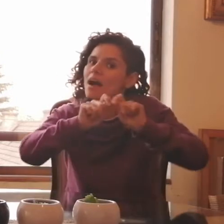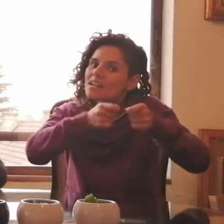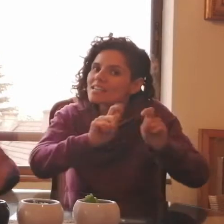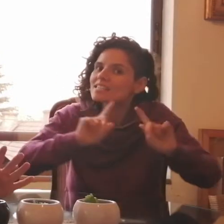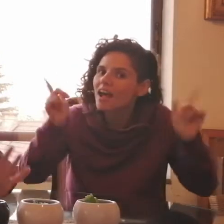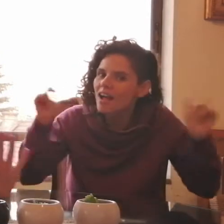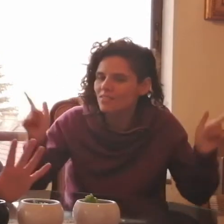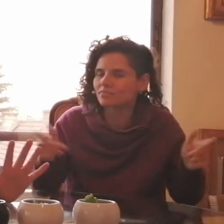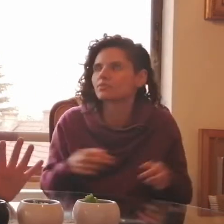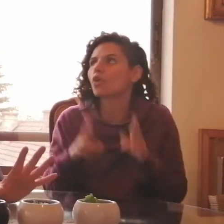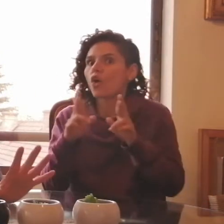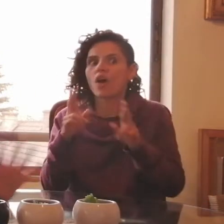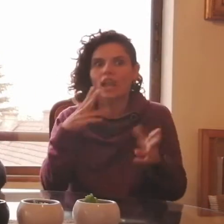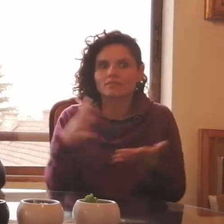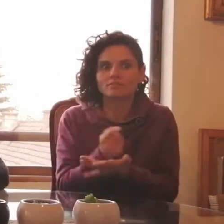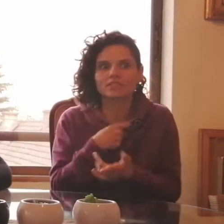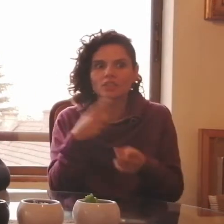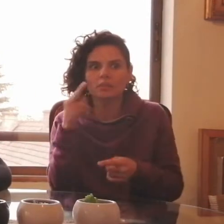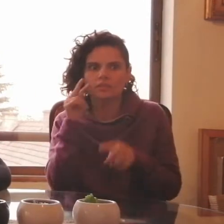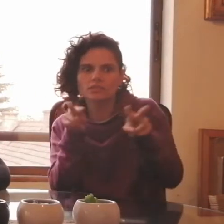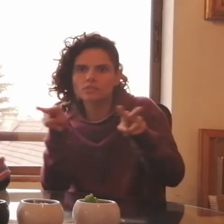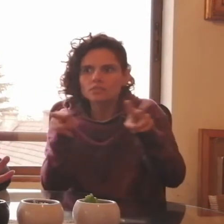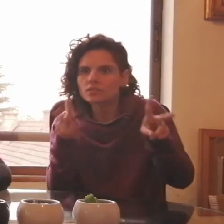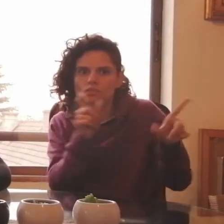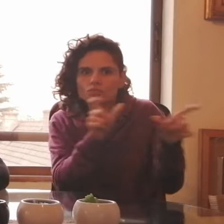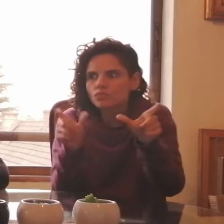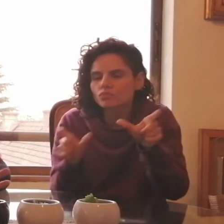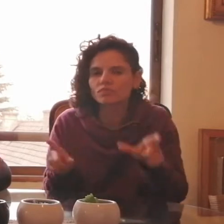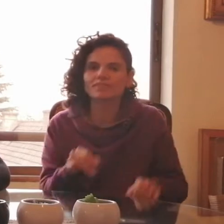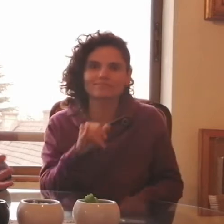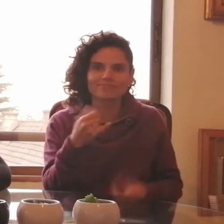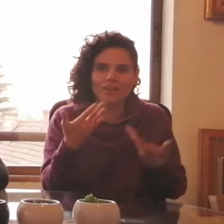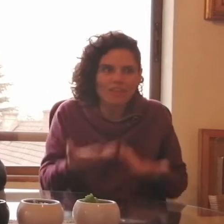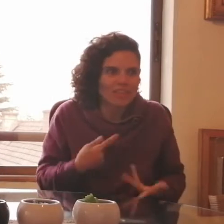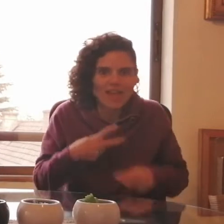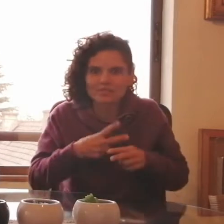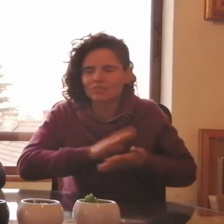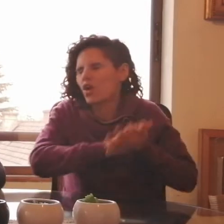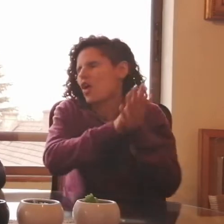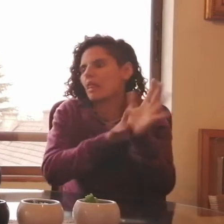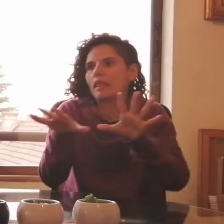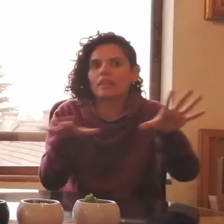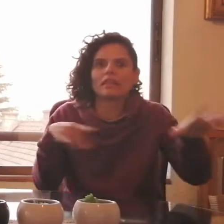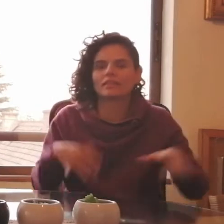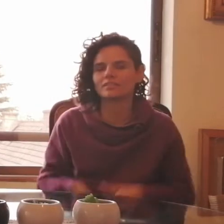Esperemos que salga de esto bien porque estoy mirando para al lado, haciendo haciendo para todos lados